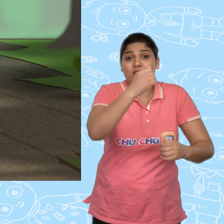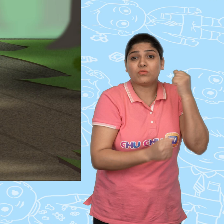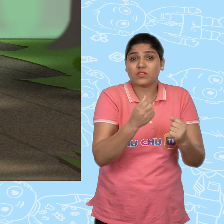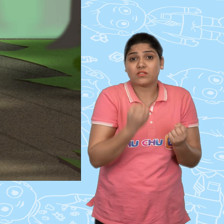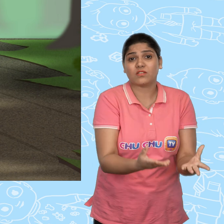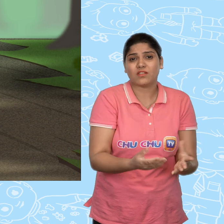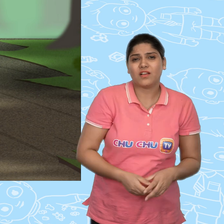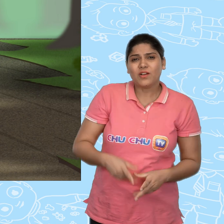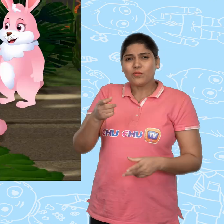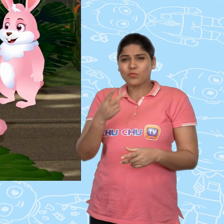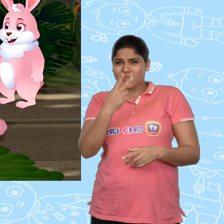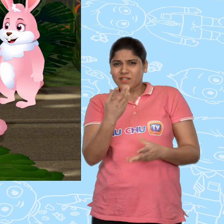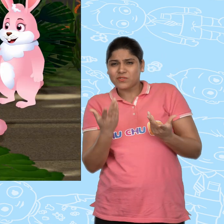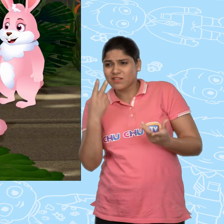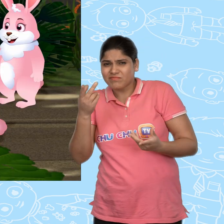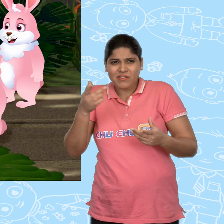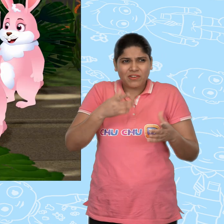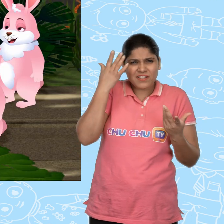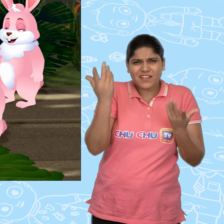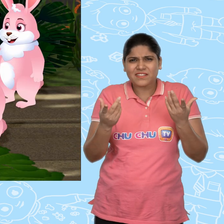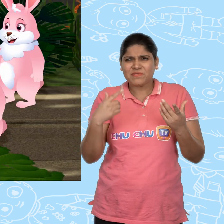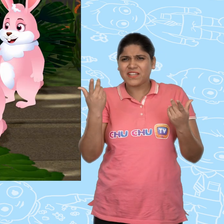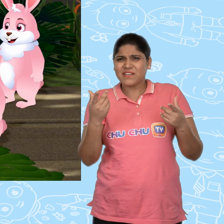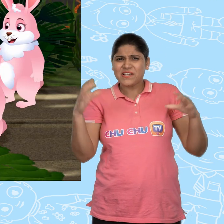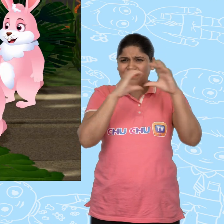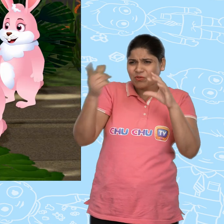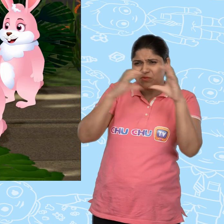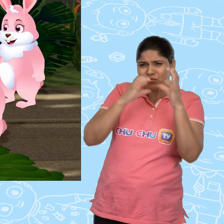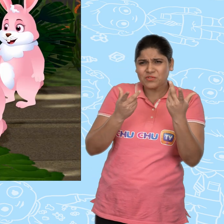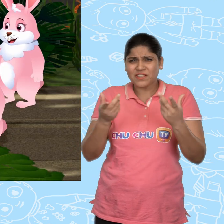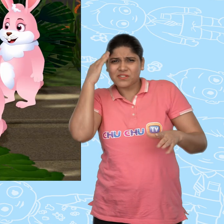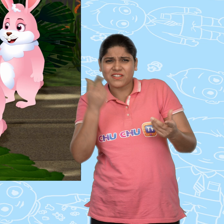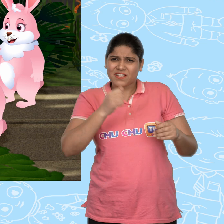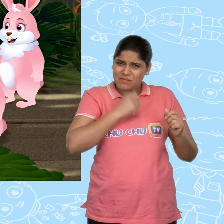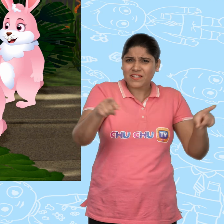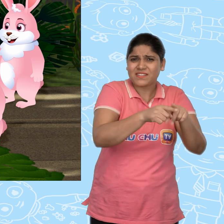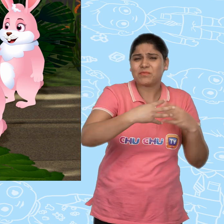तुम्हे देख कर उसे लगेगा की मै ही दौड़ रहा हूँ और मै दौड़ मे उससे आगे हूं